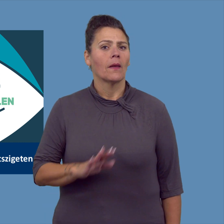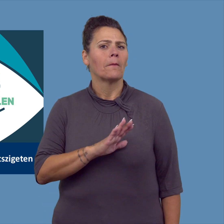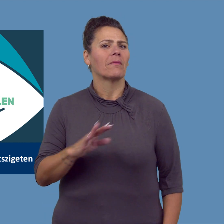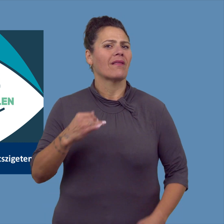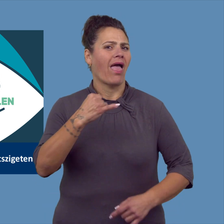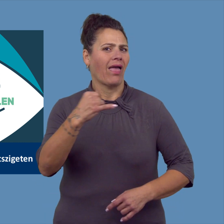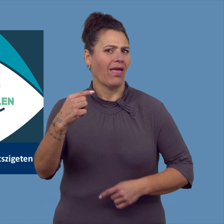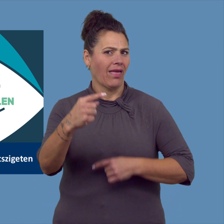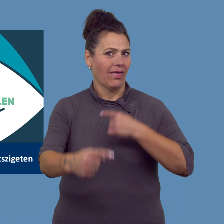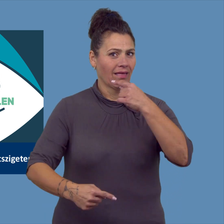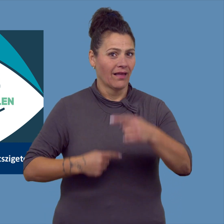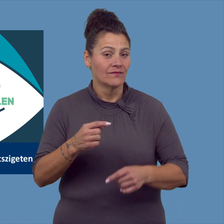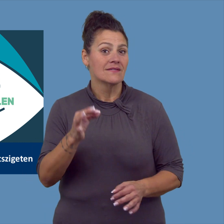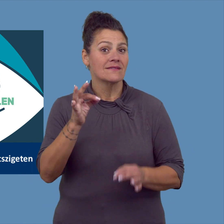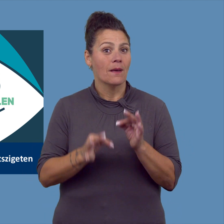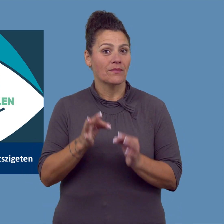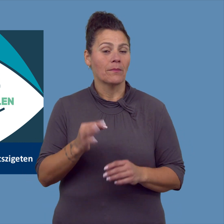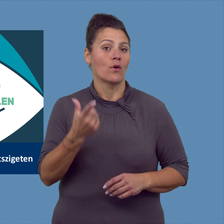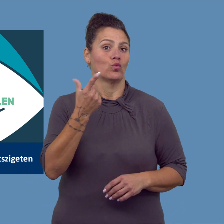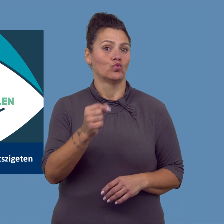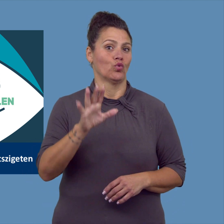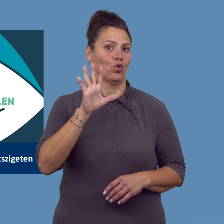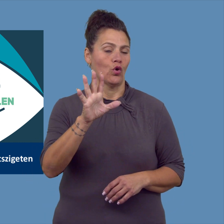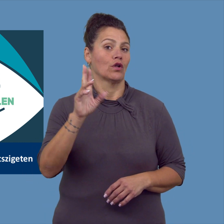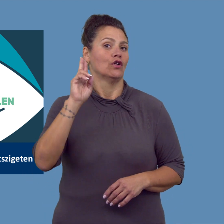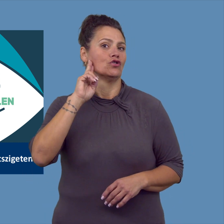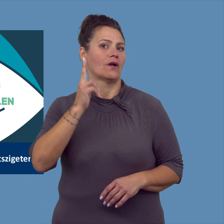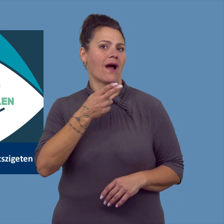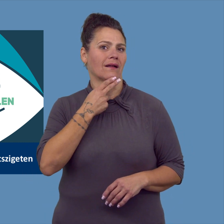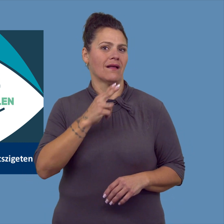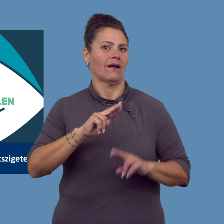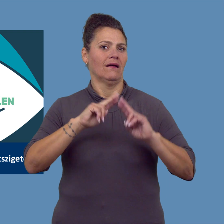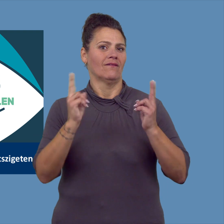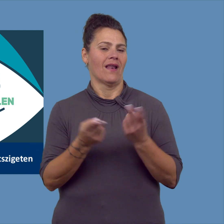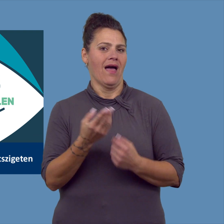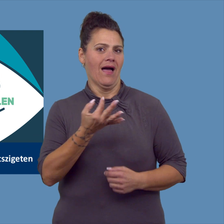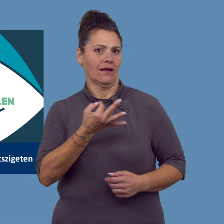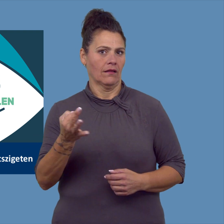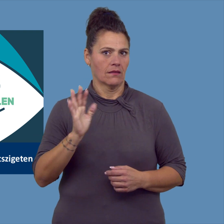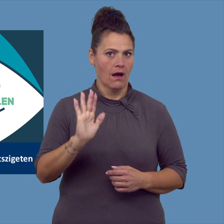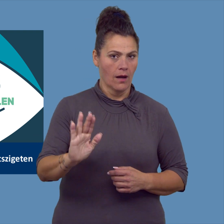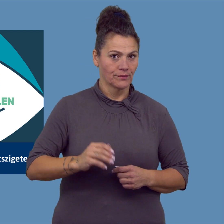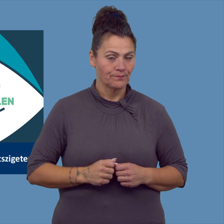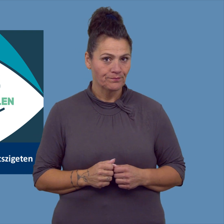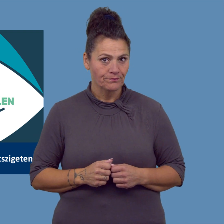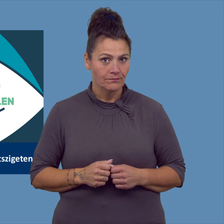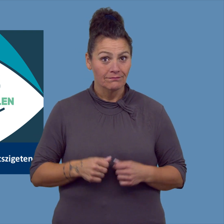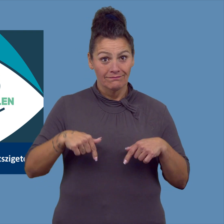Minden év szeptember 25-e a siketek világnapja.